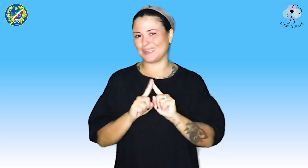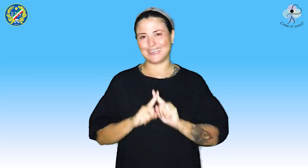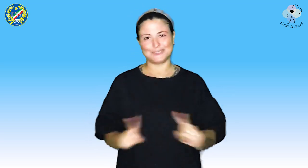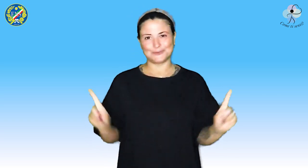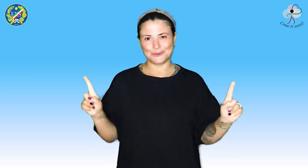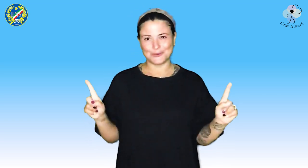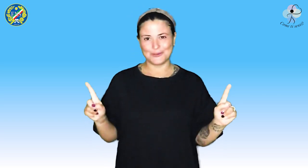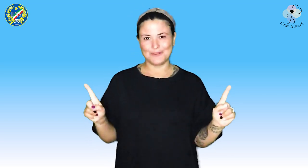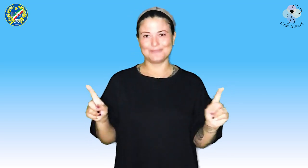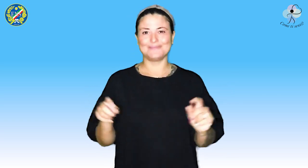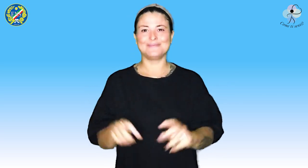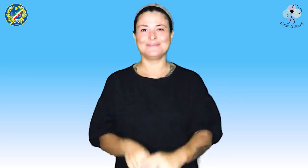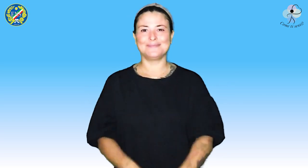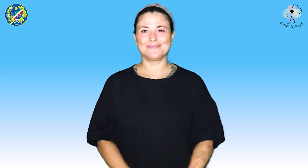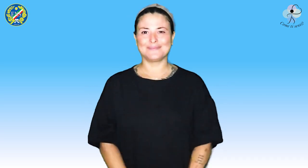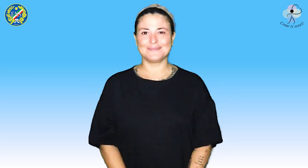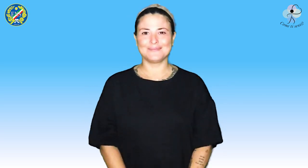Unisciti a noi, perché il diritto alla salute deve essere garantito a TUTTI senza discriminazioni!